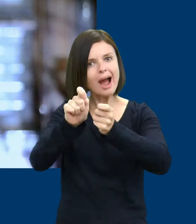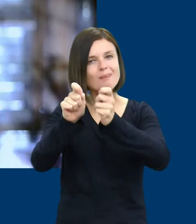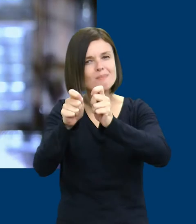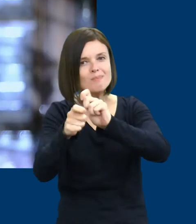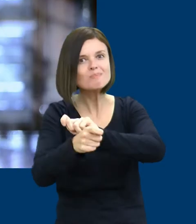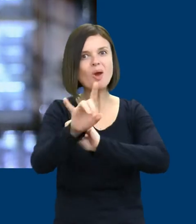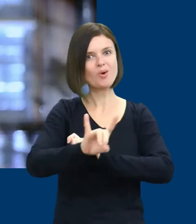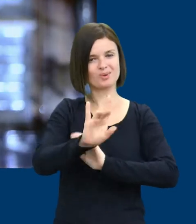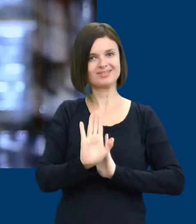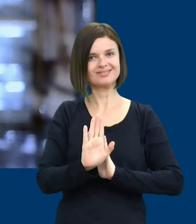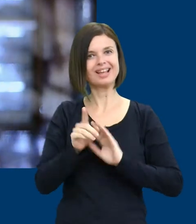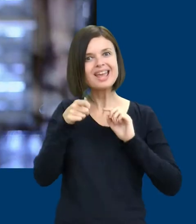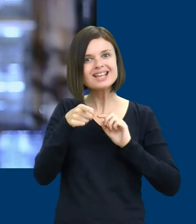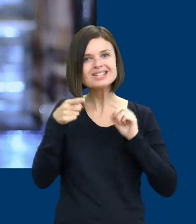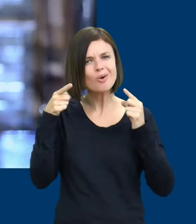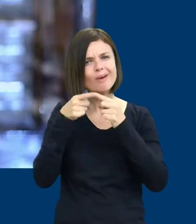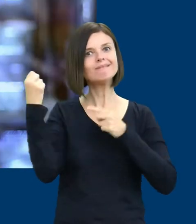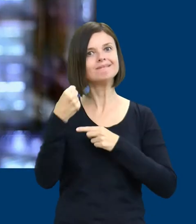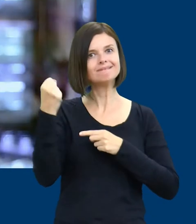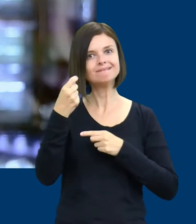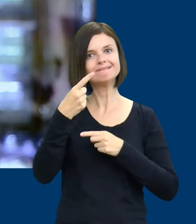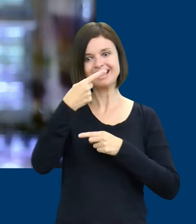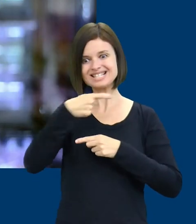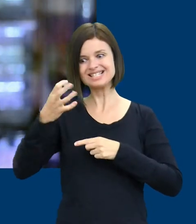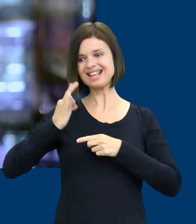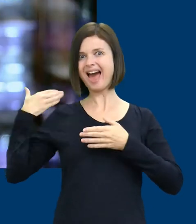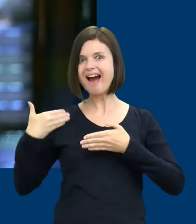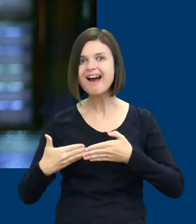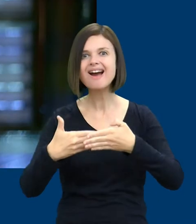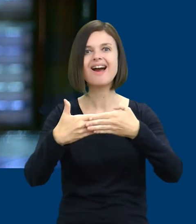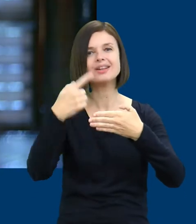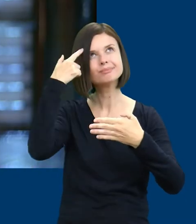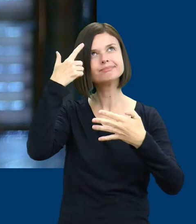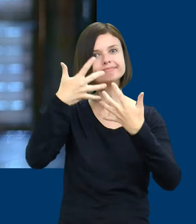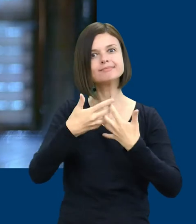eso es una punta muy interesante a los 100 años para revisar, que tiene que hacer hoy